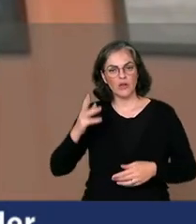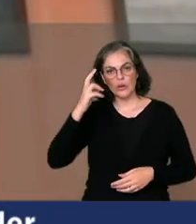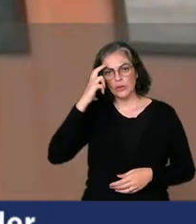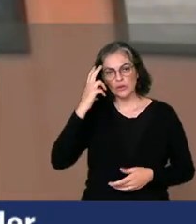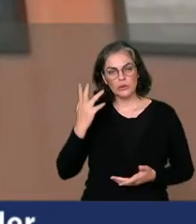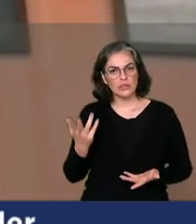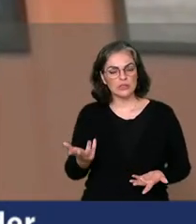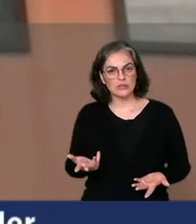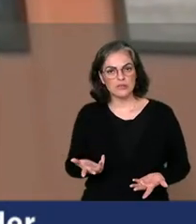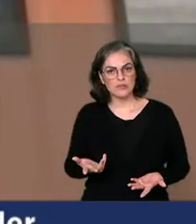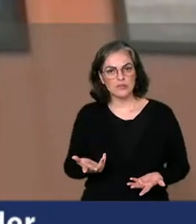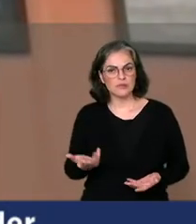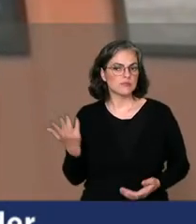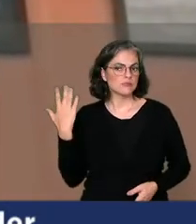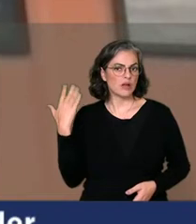GOVERNO DE PLANTÃO, A FORMA QUE O DESTINO DINHEIRO PARA